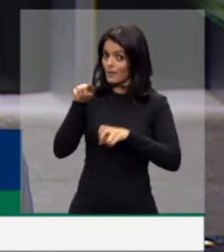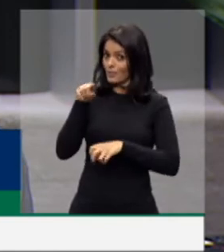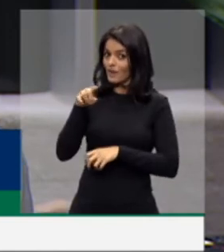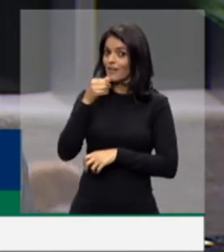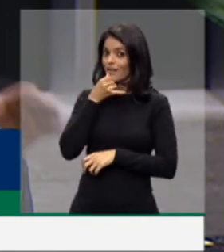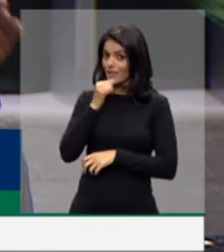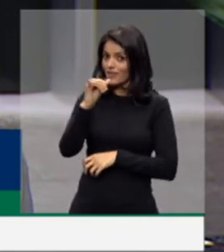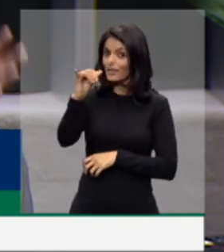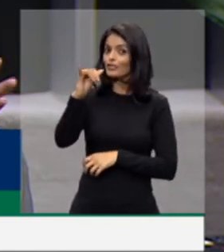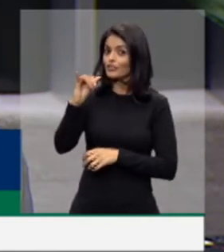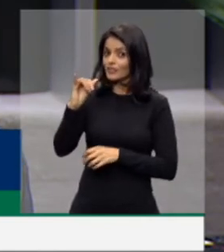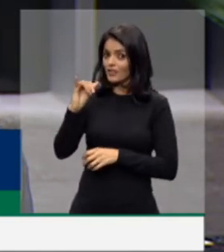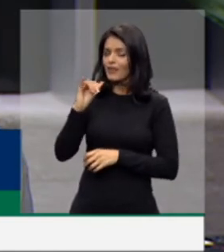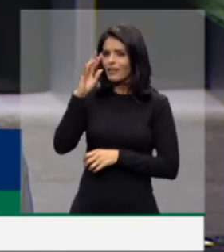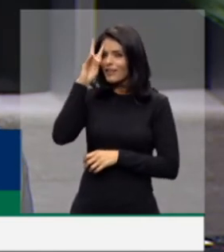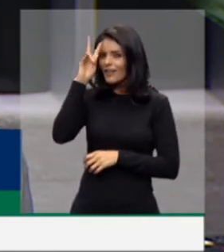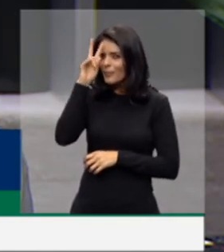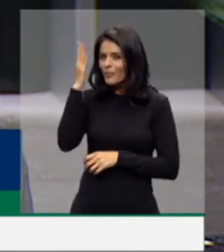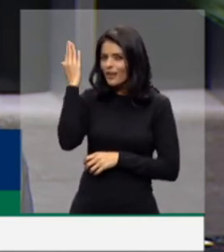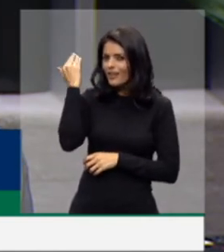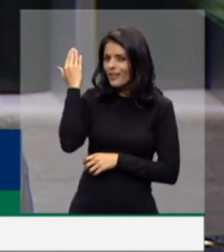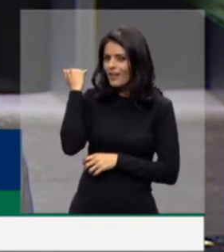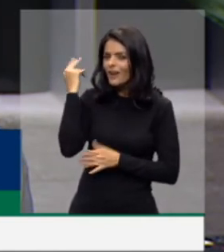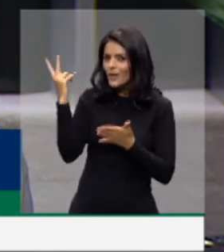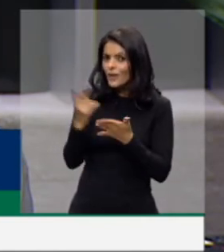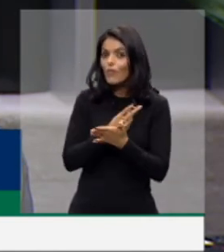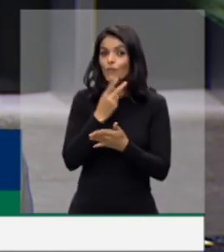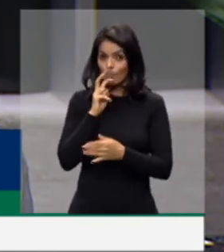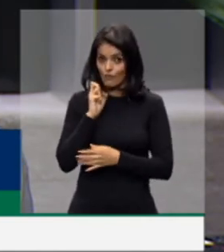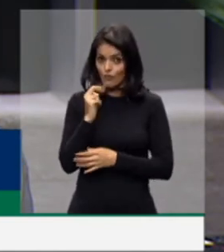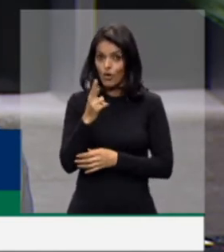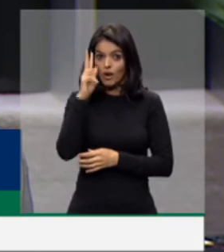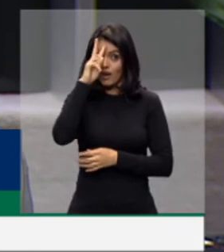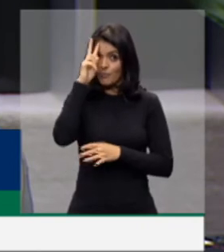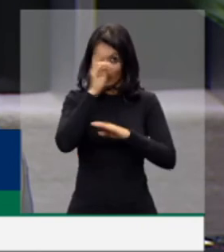EU REPITO. ANO PASSADO ESSA CASA TEVE UMA POLÊMICA INTERESSANTE SOBRE